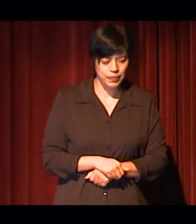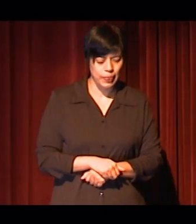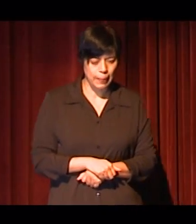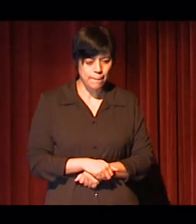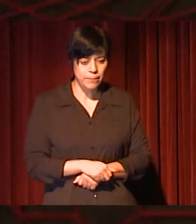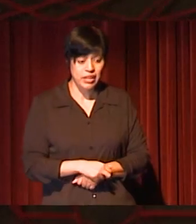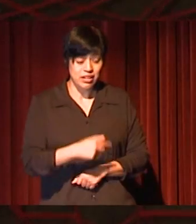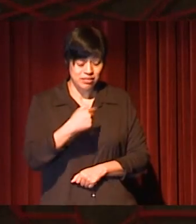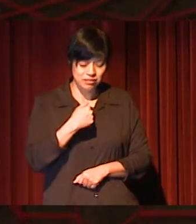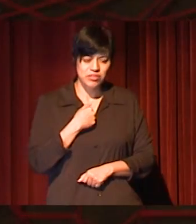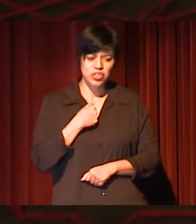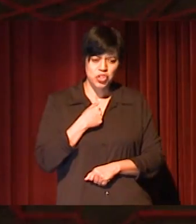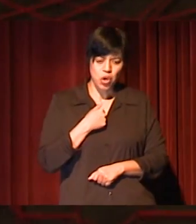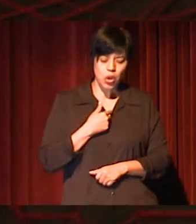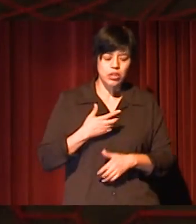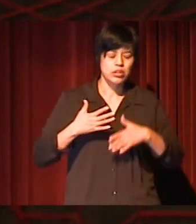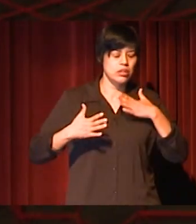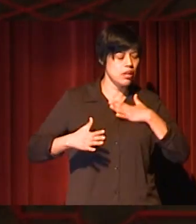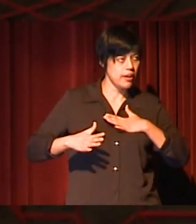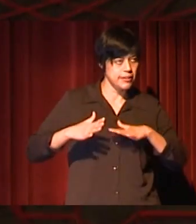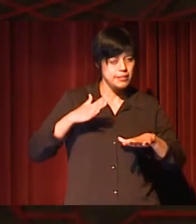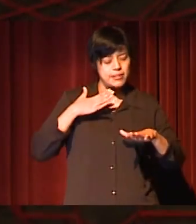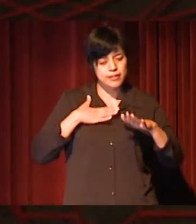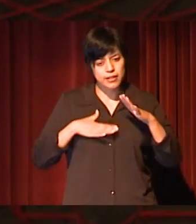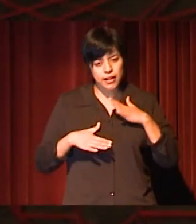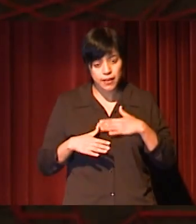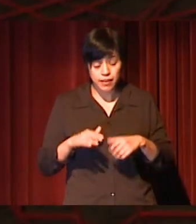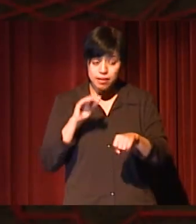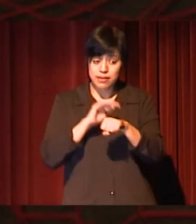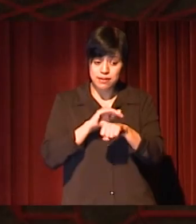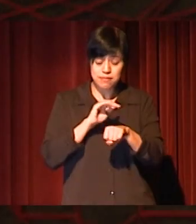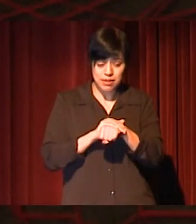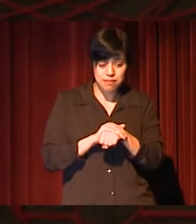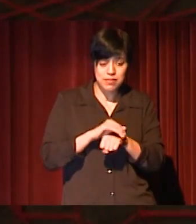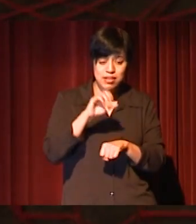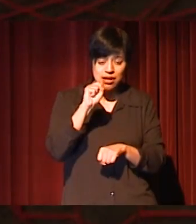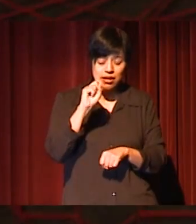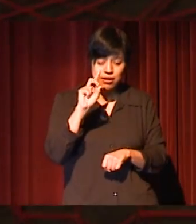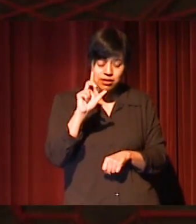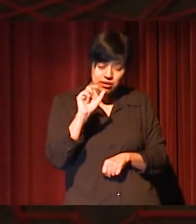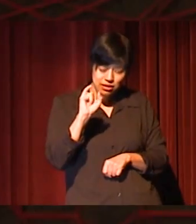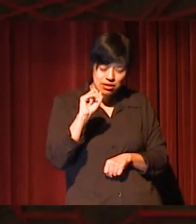Yo estaba exhausta, y mi amiga Silvia, que está conmigo en Enseña por México,